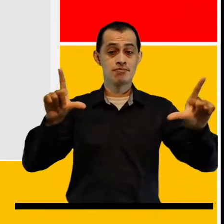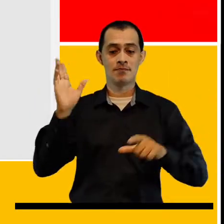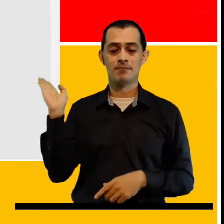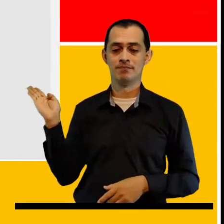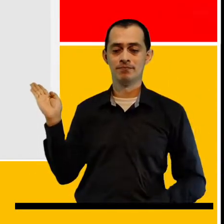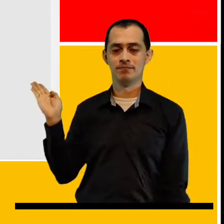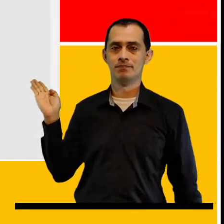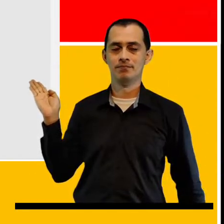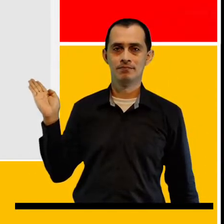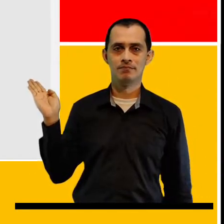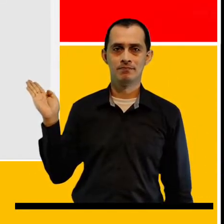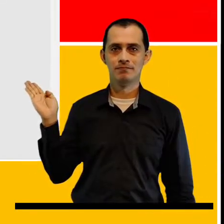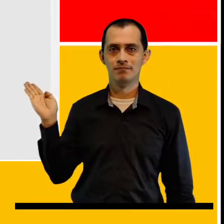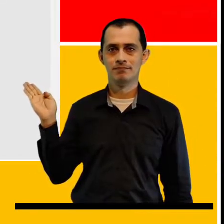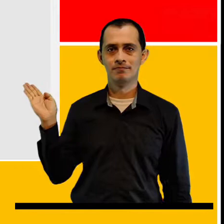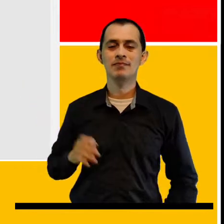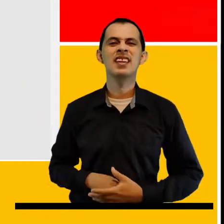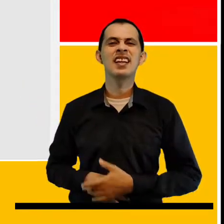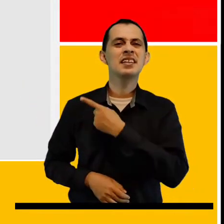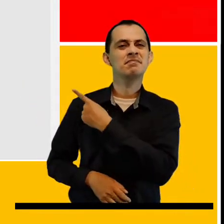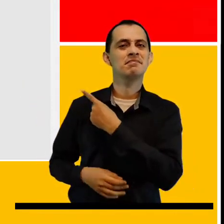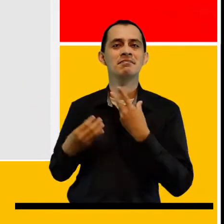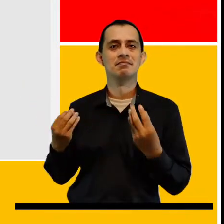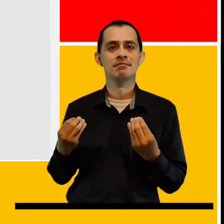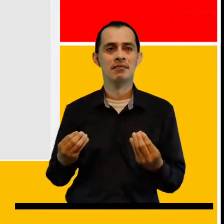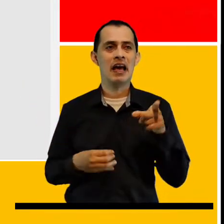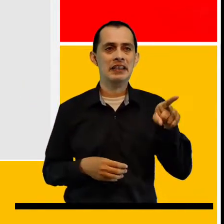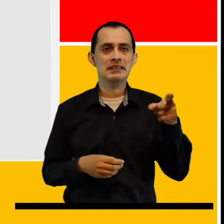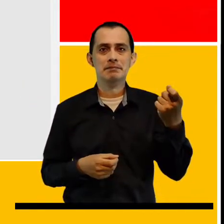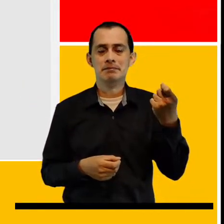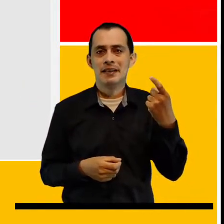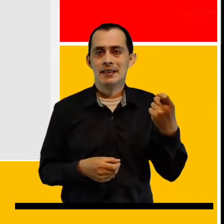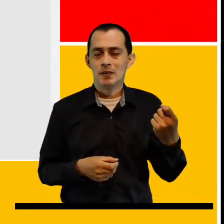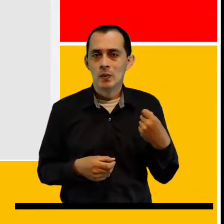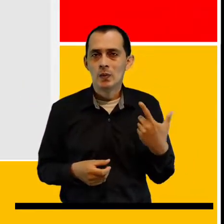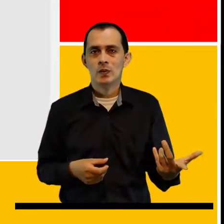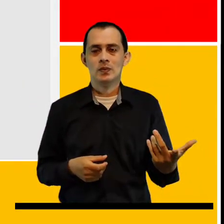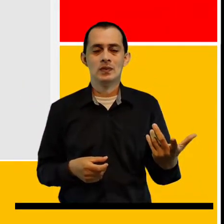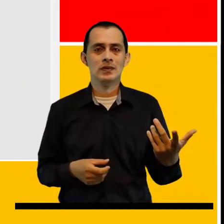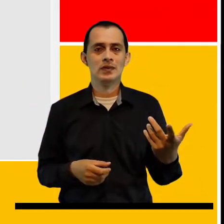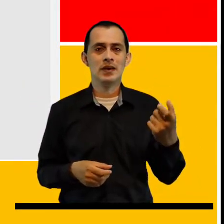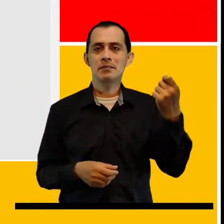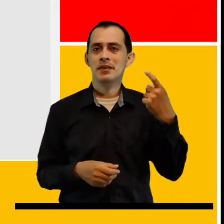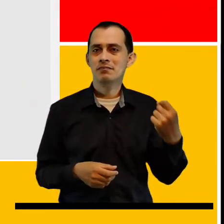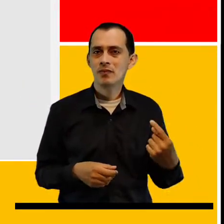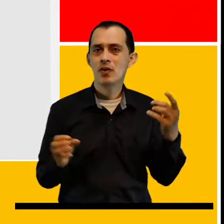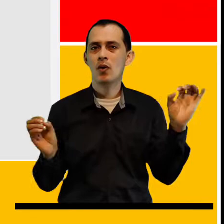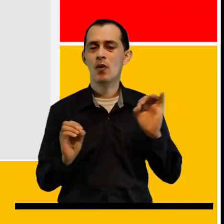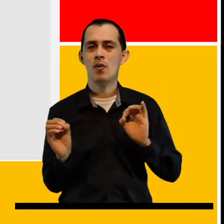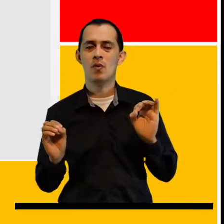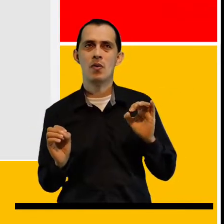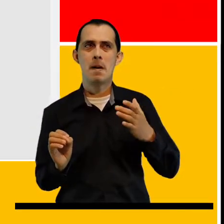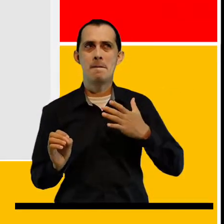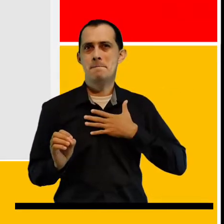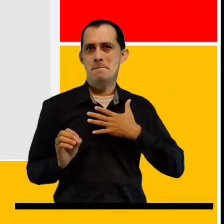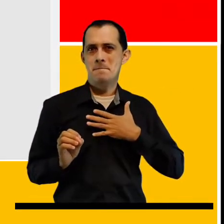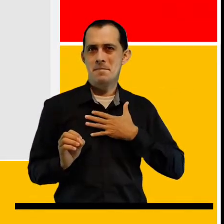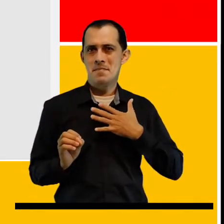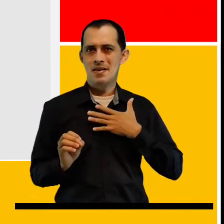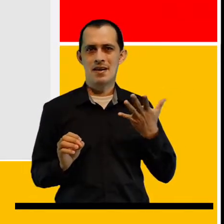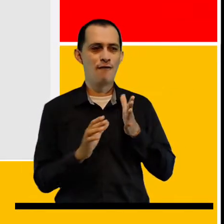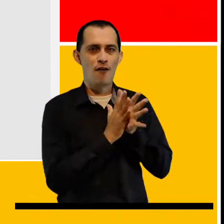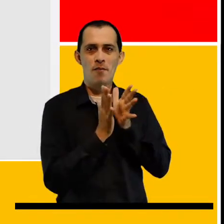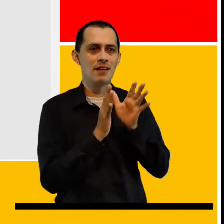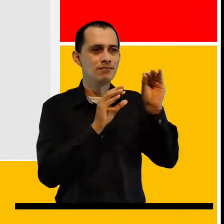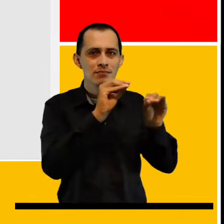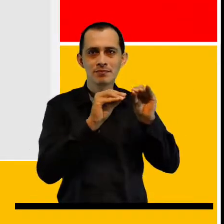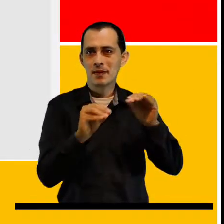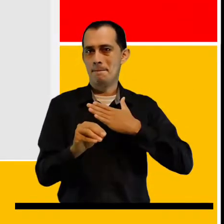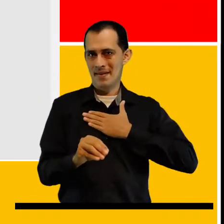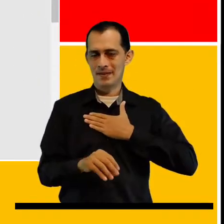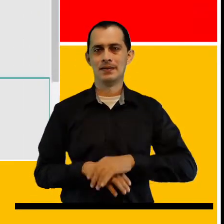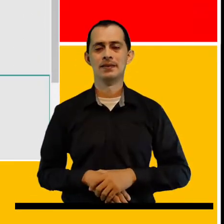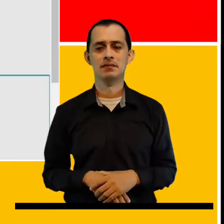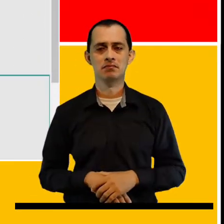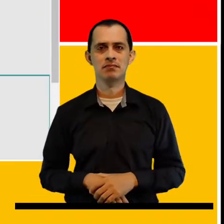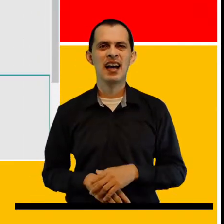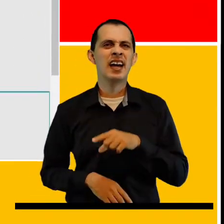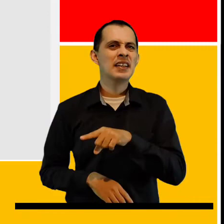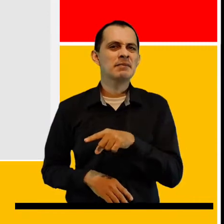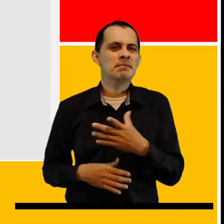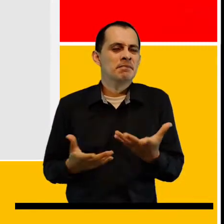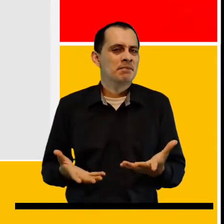una información relativa a mis datos personales. En este caso que no había diligenciado esta